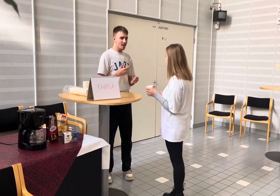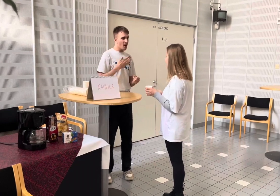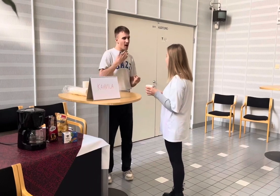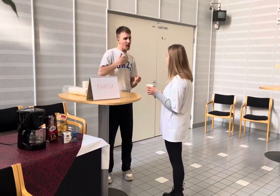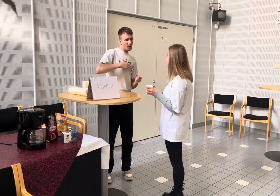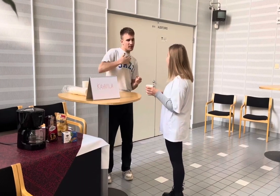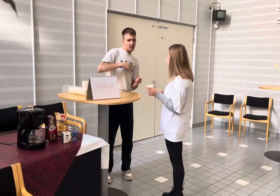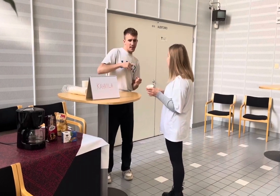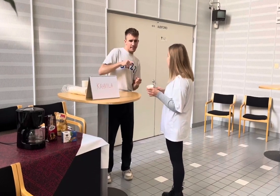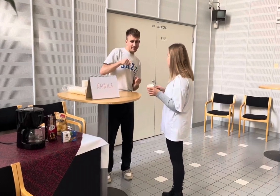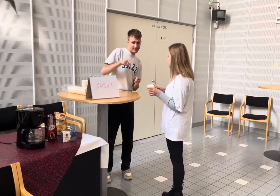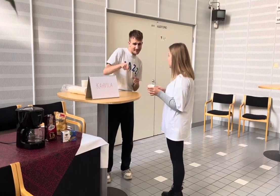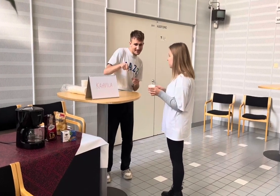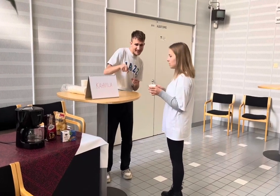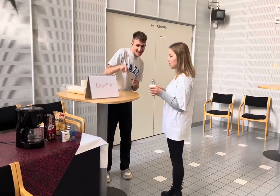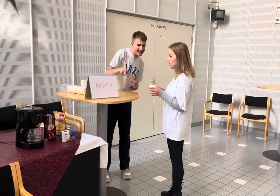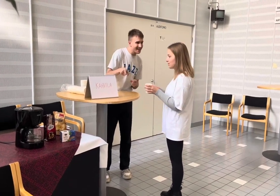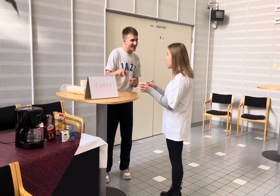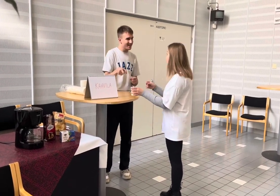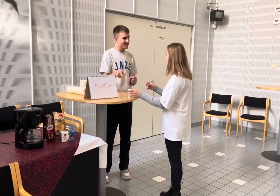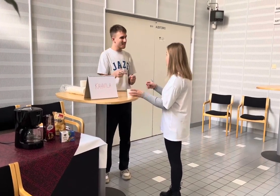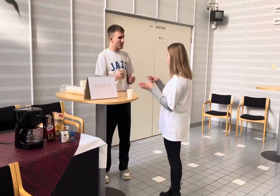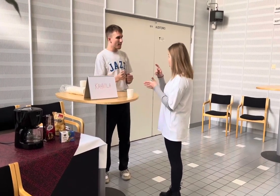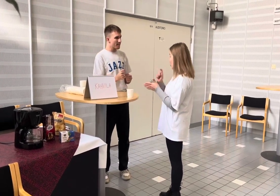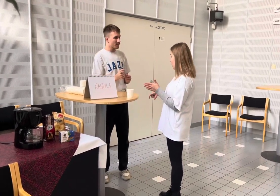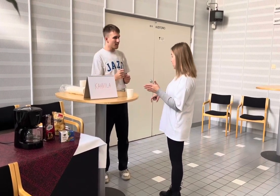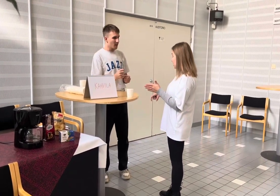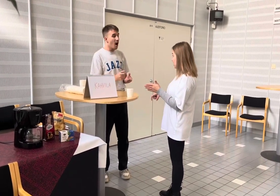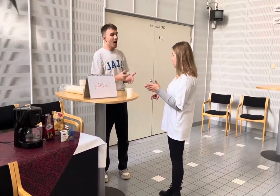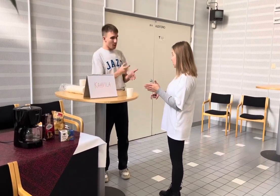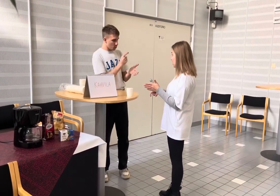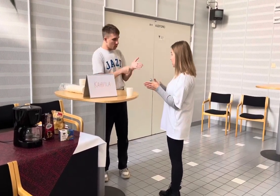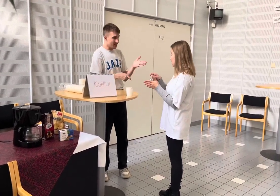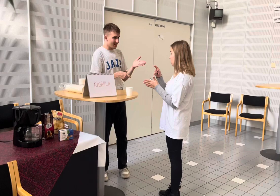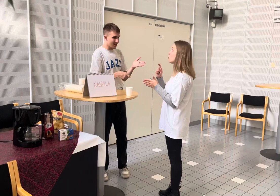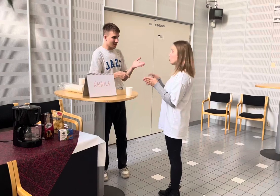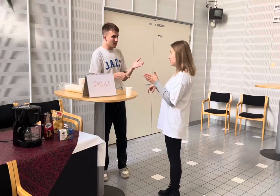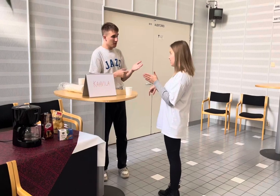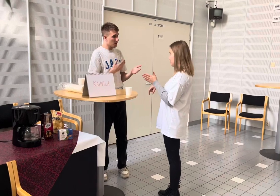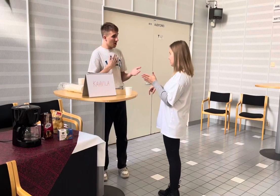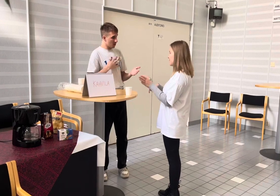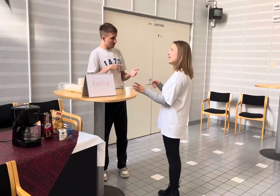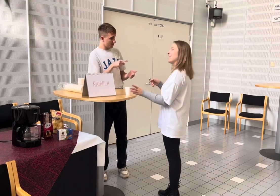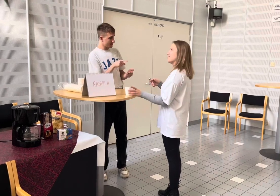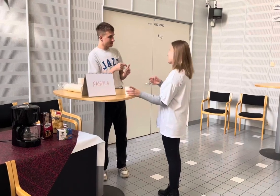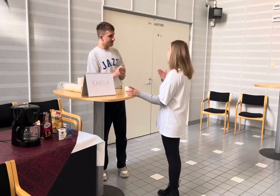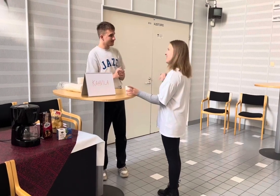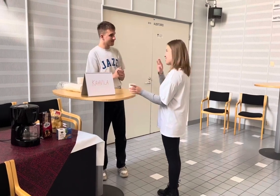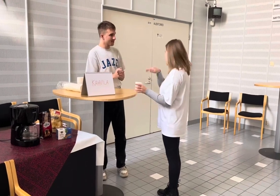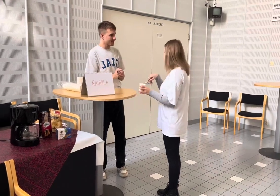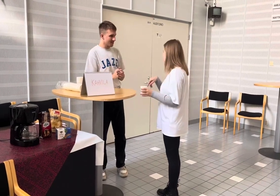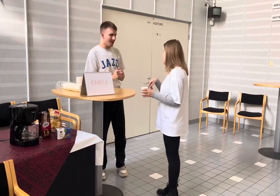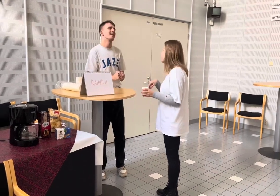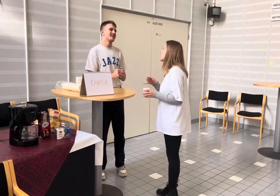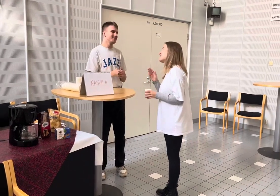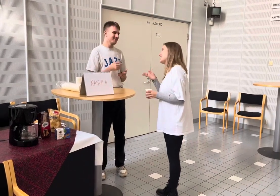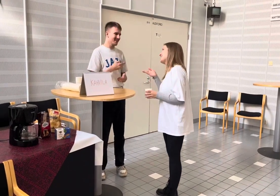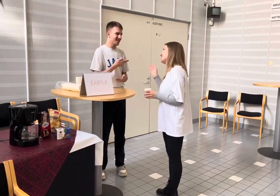Haluatko... (etsii viittomaa) -Aa, kuitti! -Joo, kuitti. En tarvitse, kiitos.